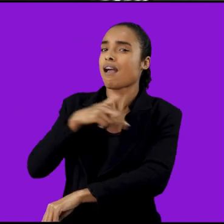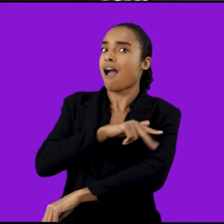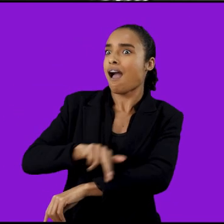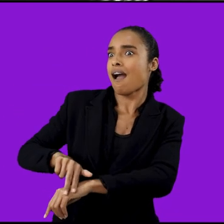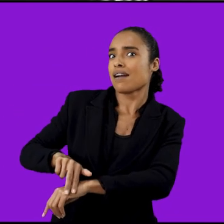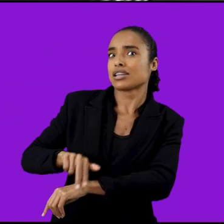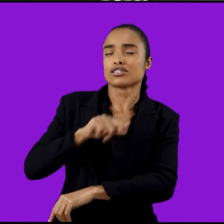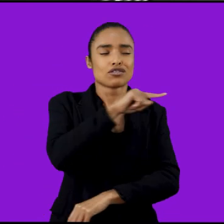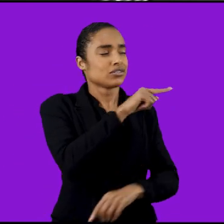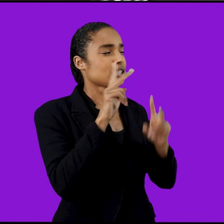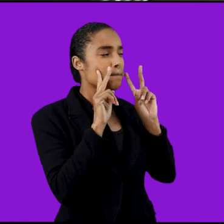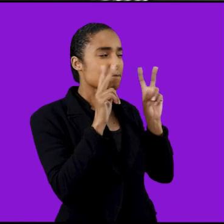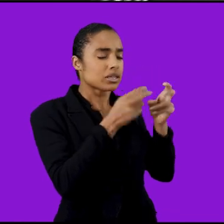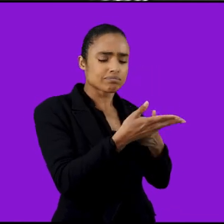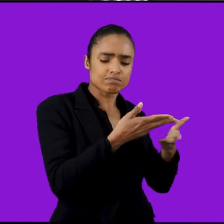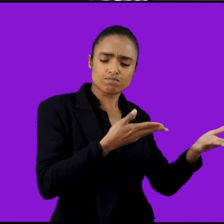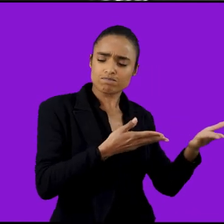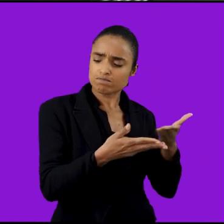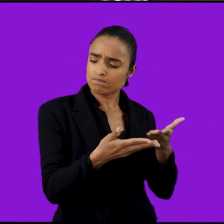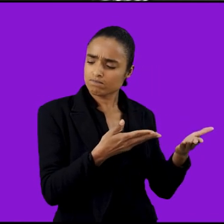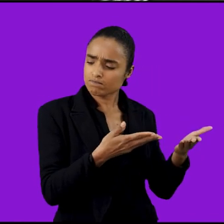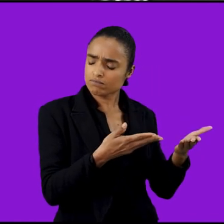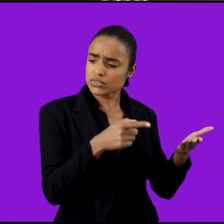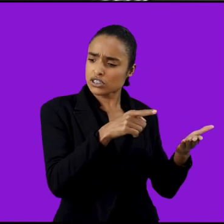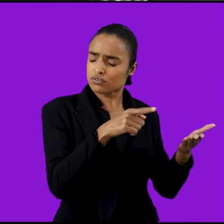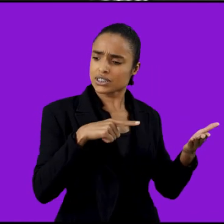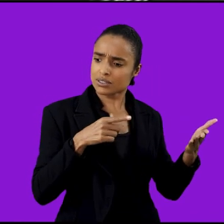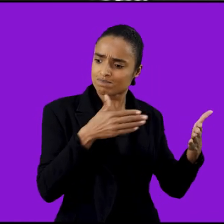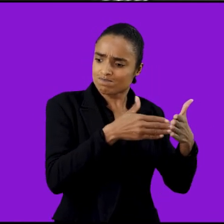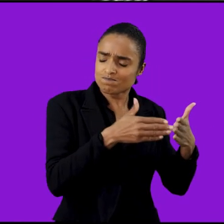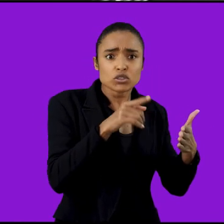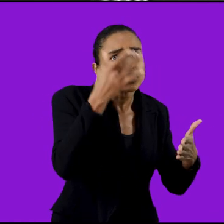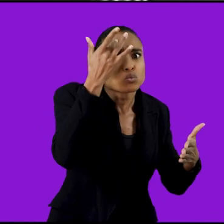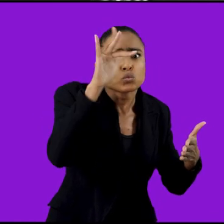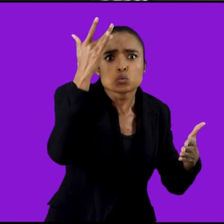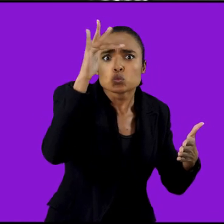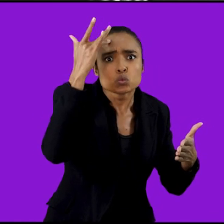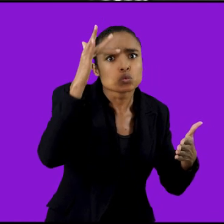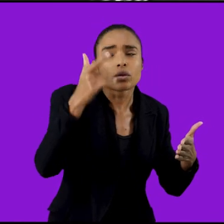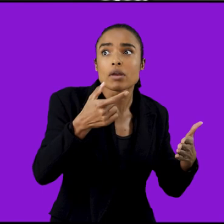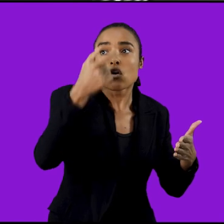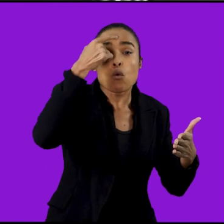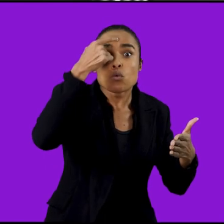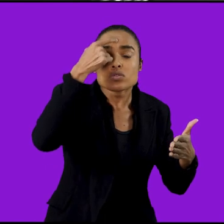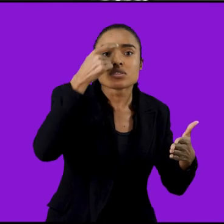cê começa a colar, né? Aí você. Você é muito limitado nas suas possibilidades, quando você não tem consciência disso. Sim, super.